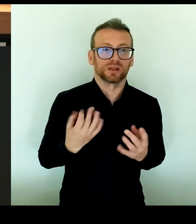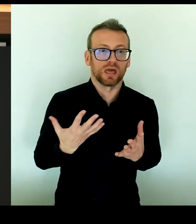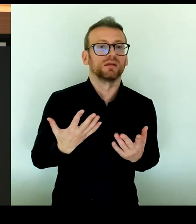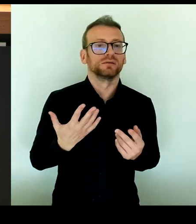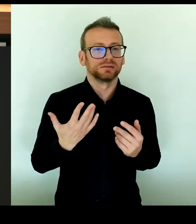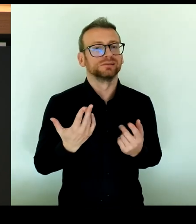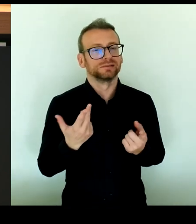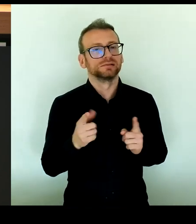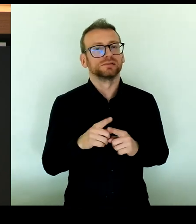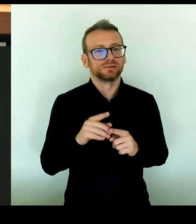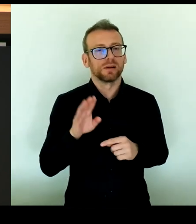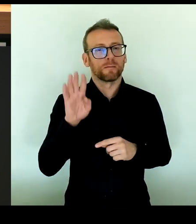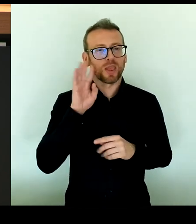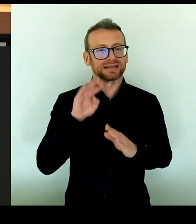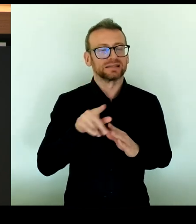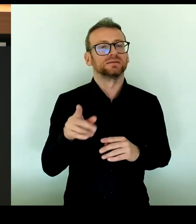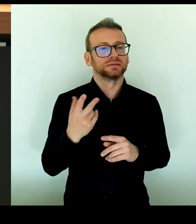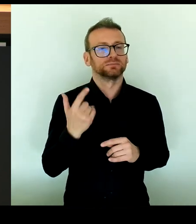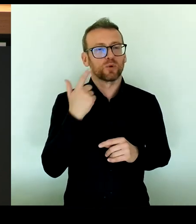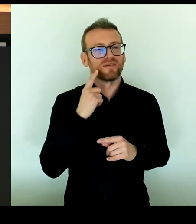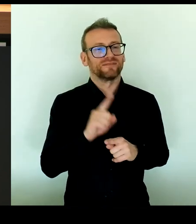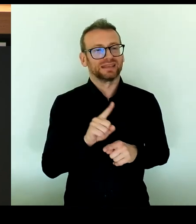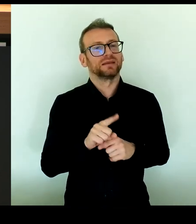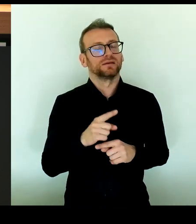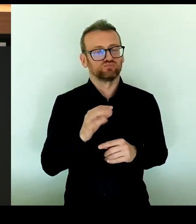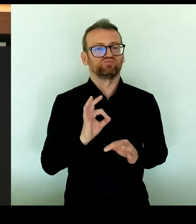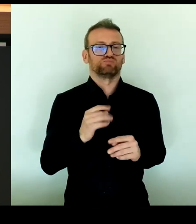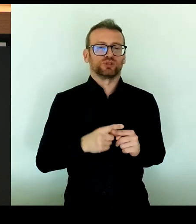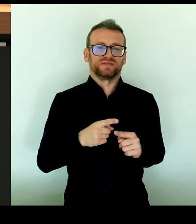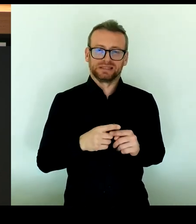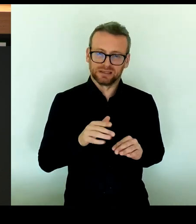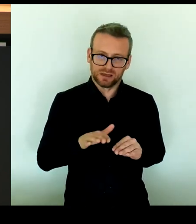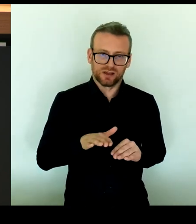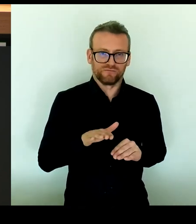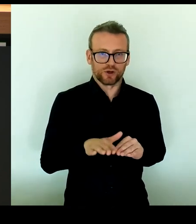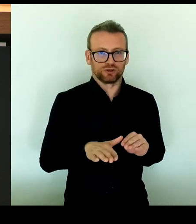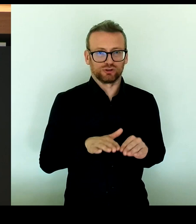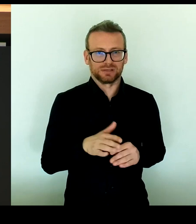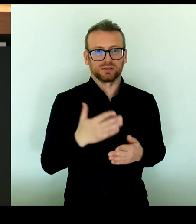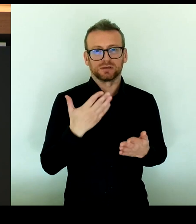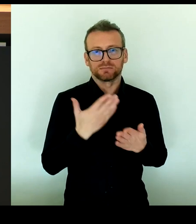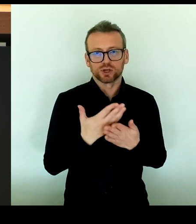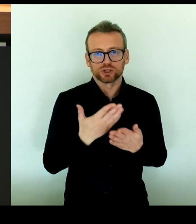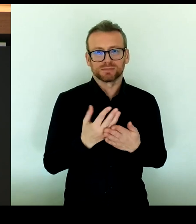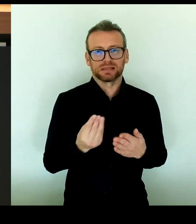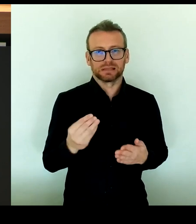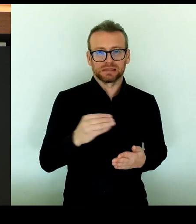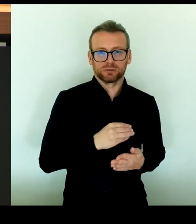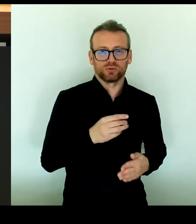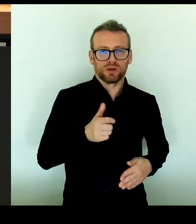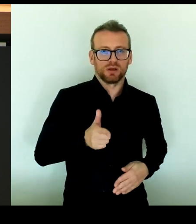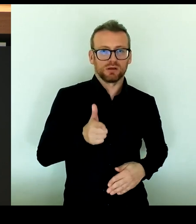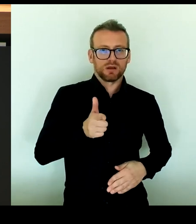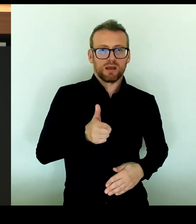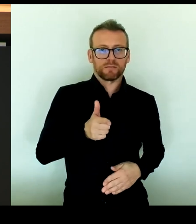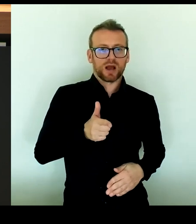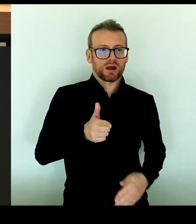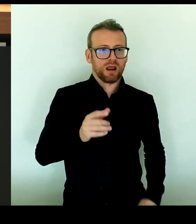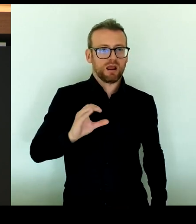Gerade im Bereich der Datenschutzaufsicht sind erhebliche Mängel festzustellen. Meine Behörde verfügt weiterhin nicht über die